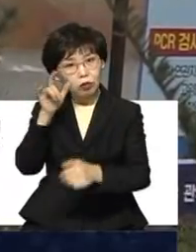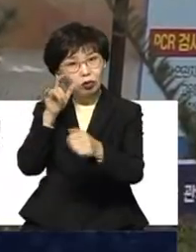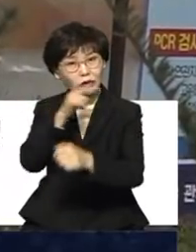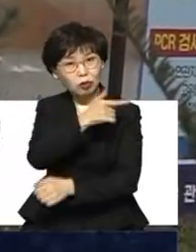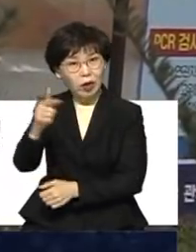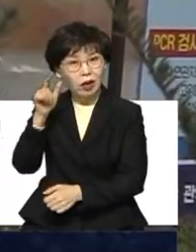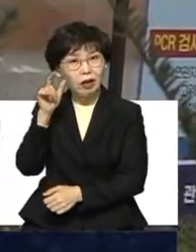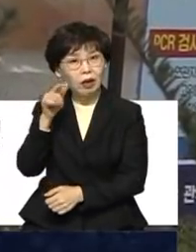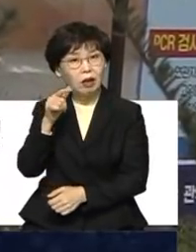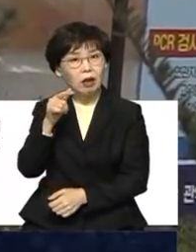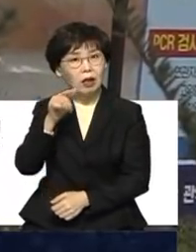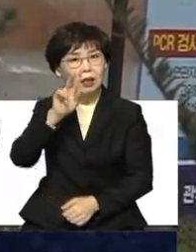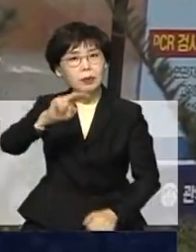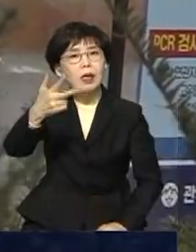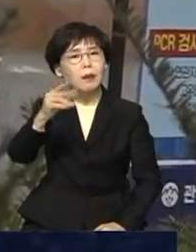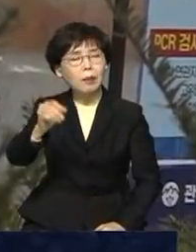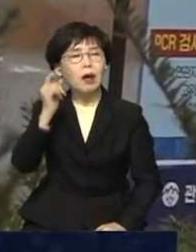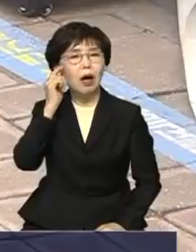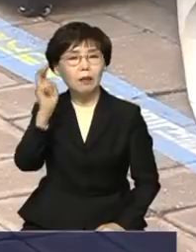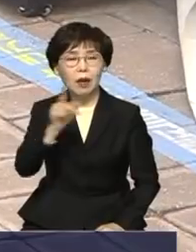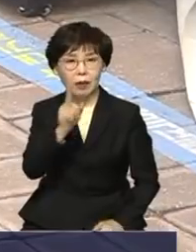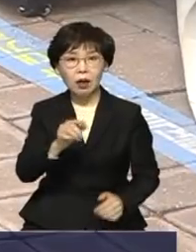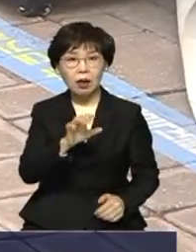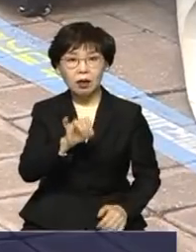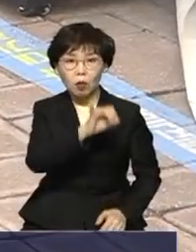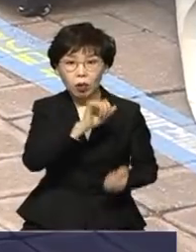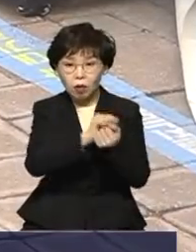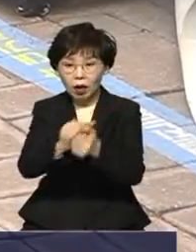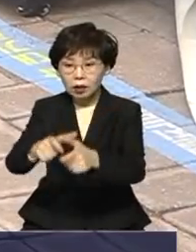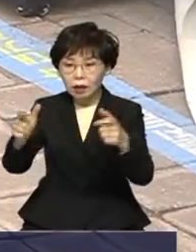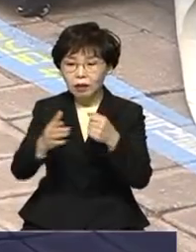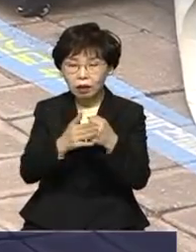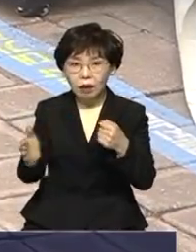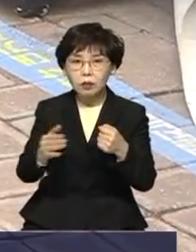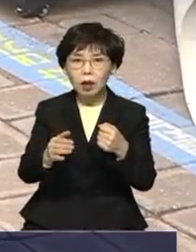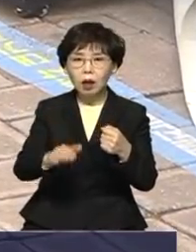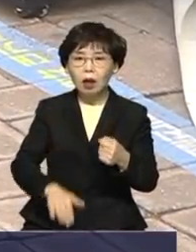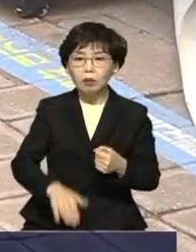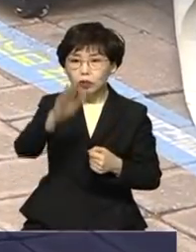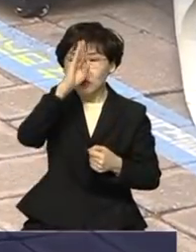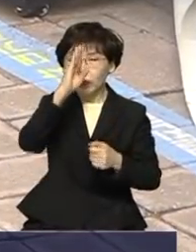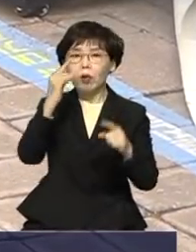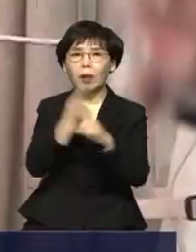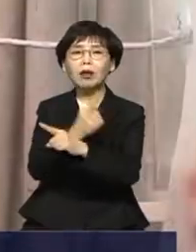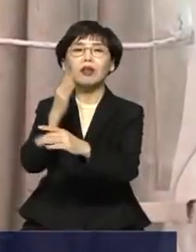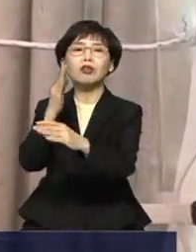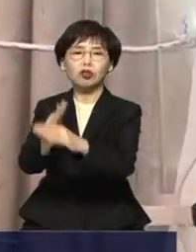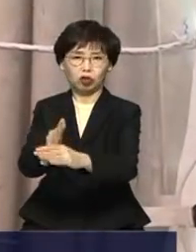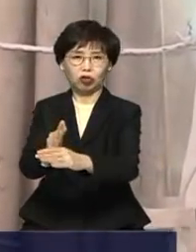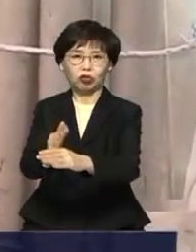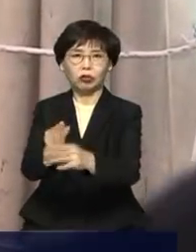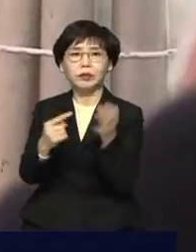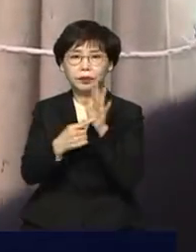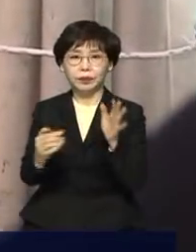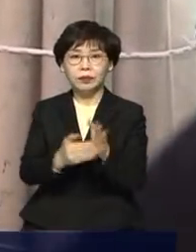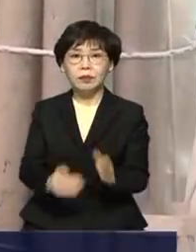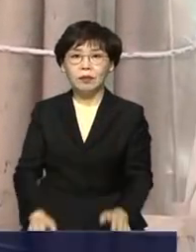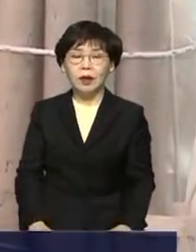또 현재는 오미크론 확산을 통해 코로나19가 풍토병으로 전환되고 있는 과정이라고 설명했습니다.